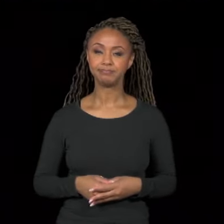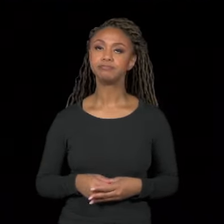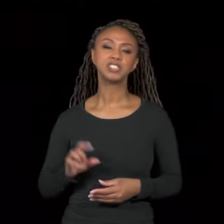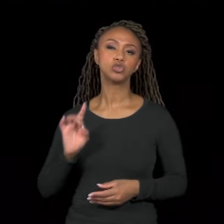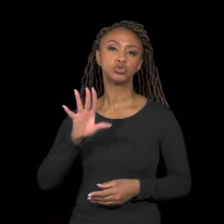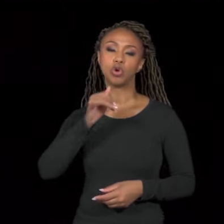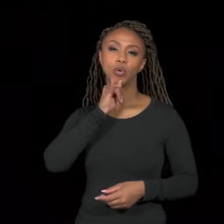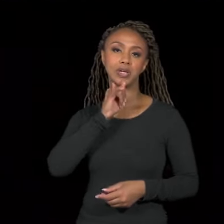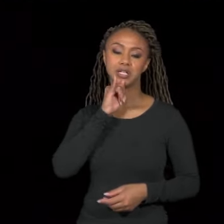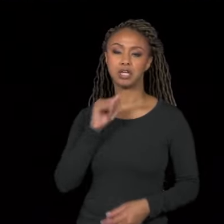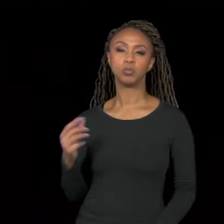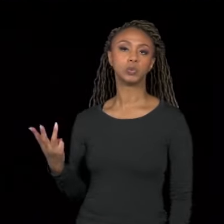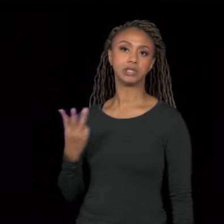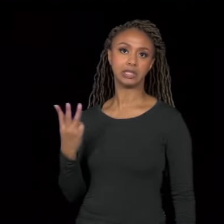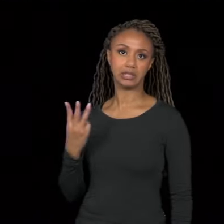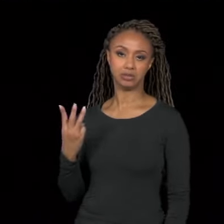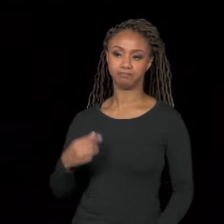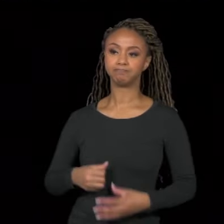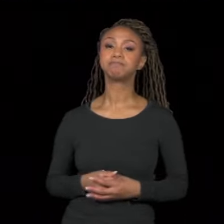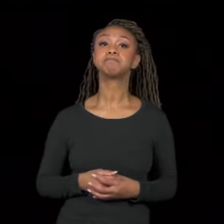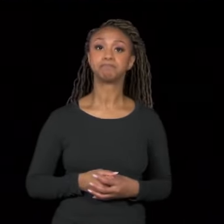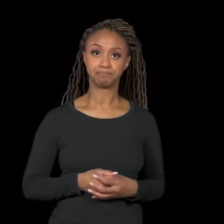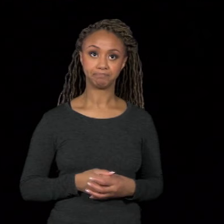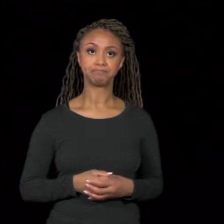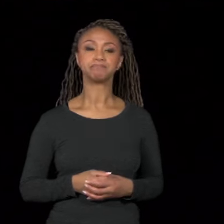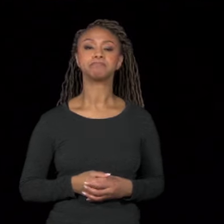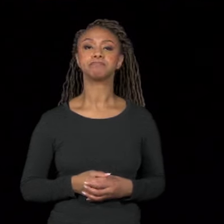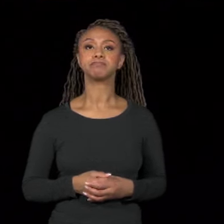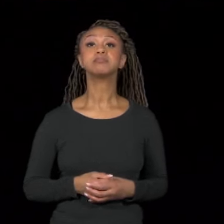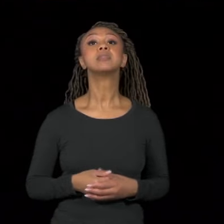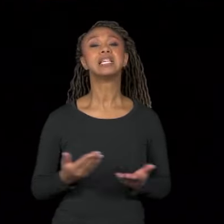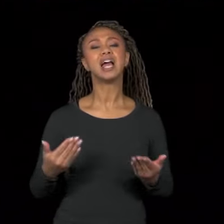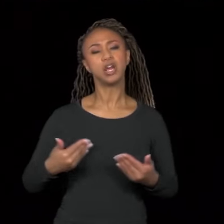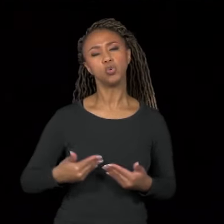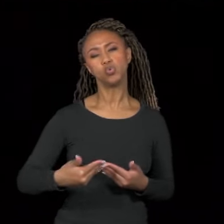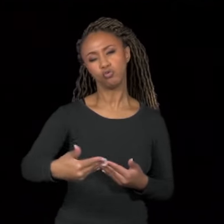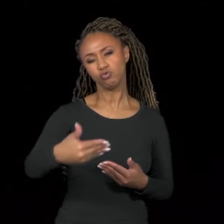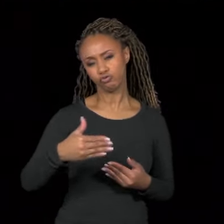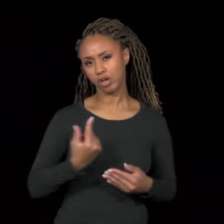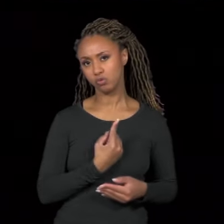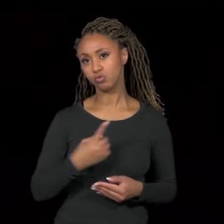RELACIONAMENTO TERNÁRIO. E, PARA FECHAR, EU QUERIA MOSTRAR UM OUTRO TIPO